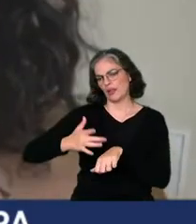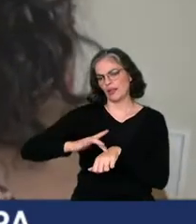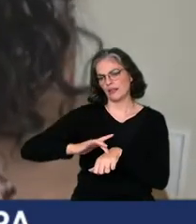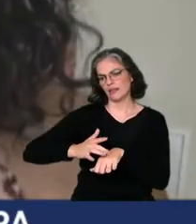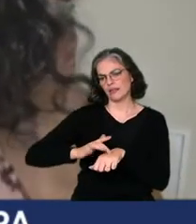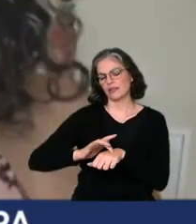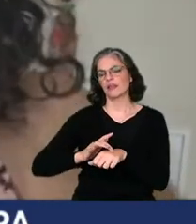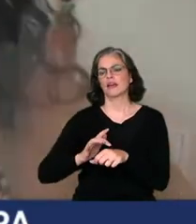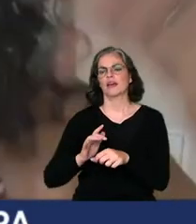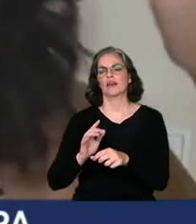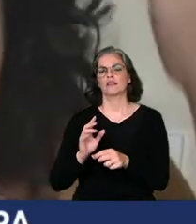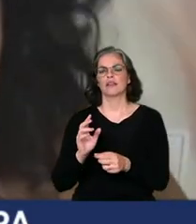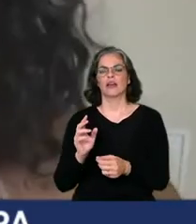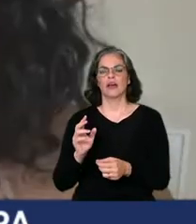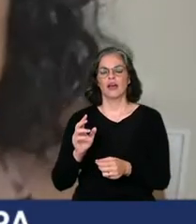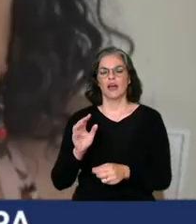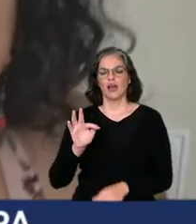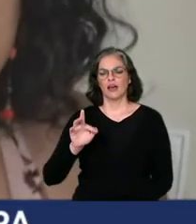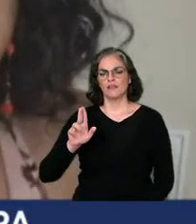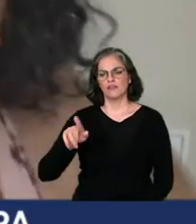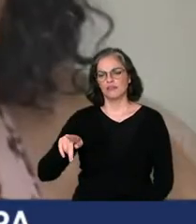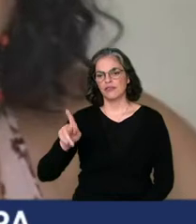CULTURA, DO HIP-HOP, DO FUNK FUNK. AQUI NO NOSSO ESTADO DO PARÁ EU ESPERO QUE CONTEMPLE